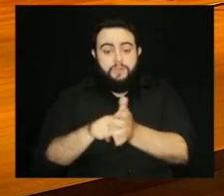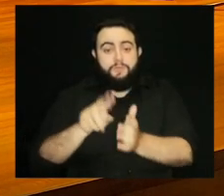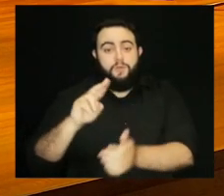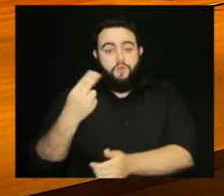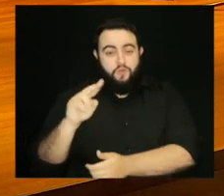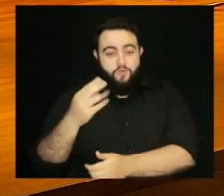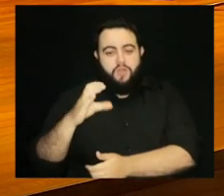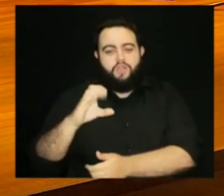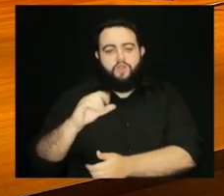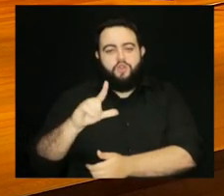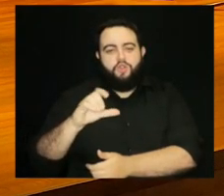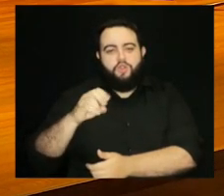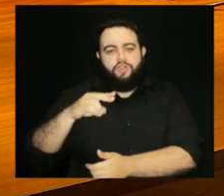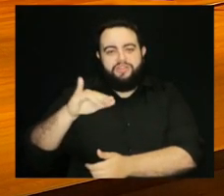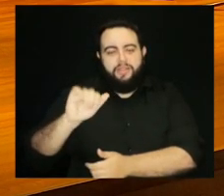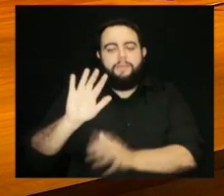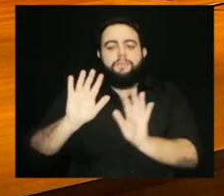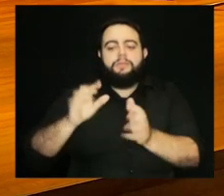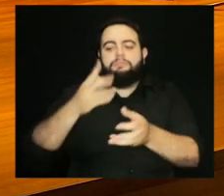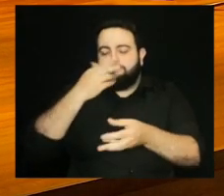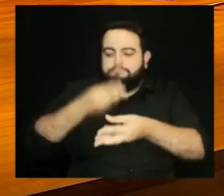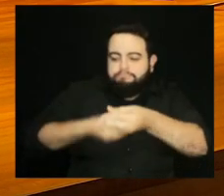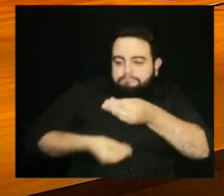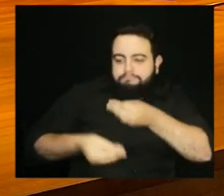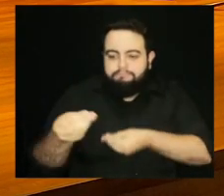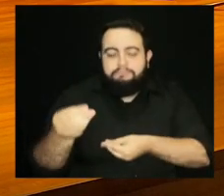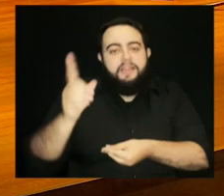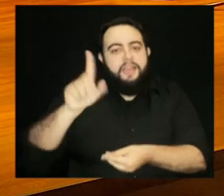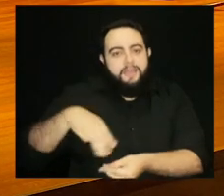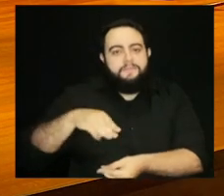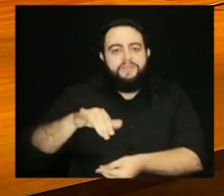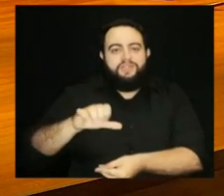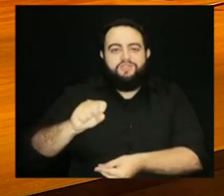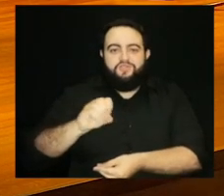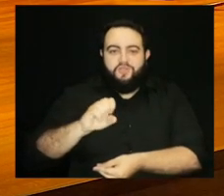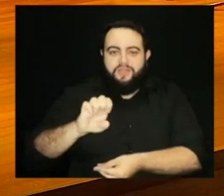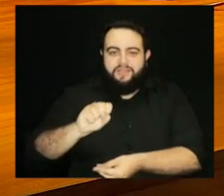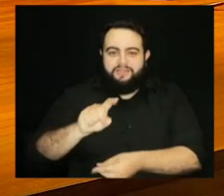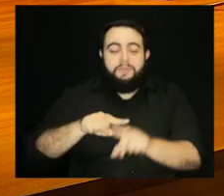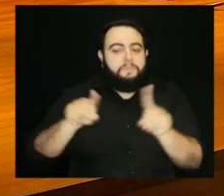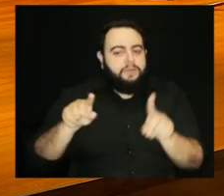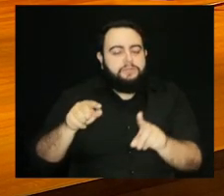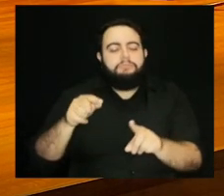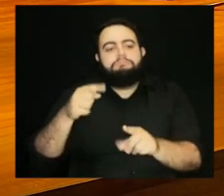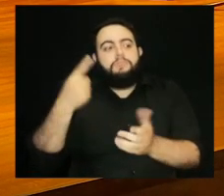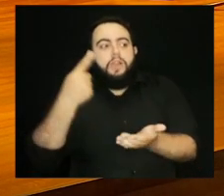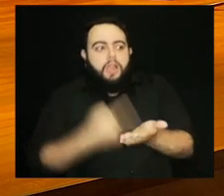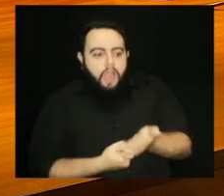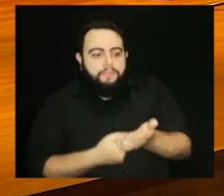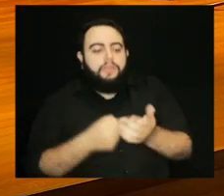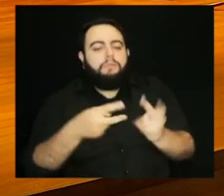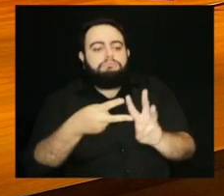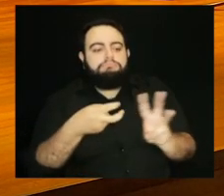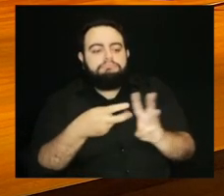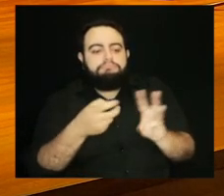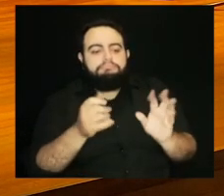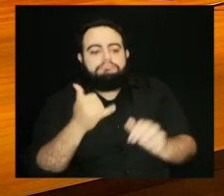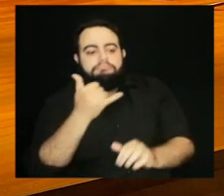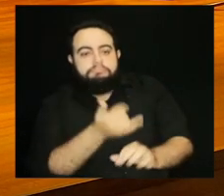das Missões. Só que não combinaram nem com os indígenas que moravam ali nem com os Jesuítas que